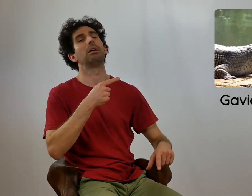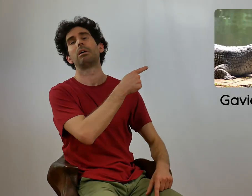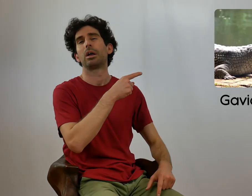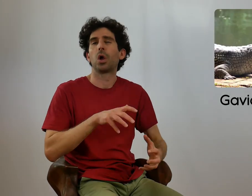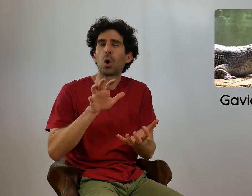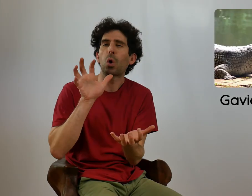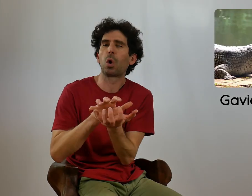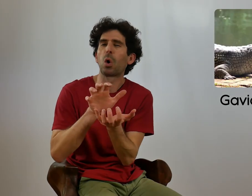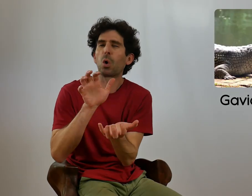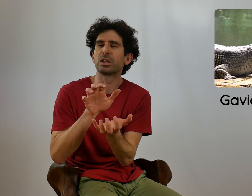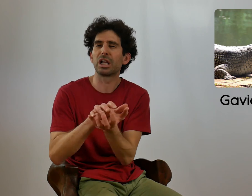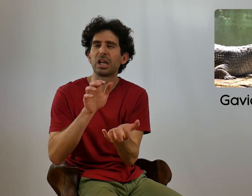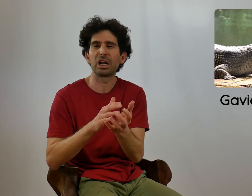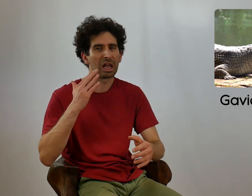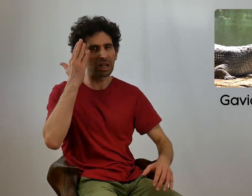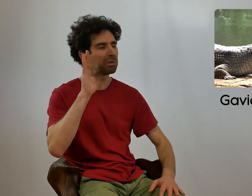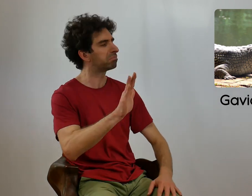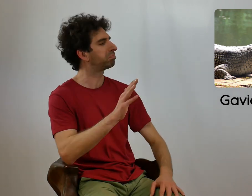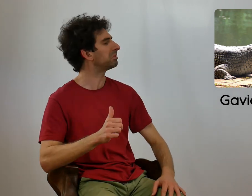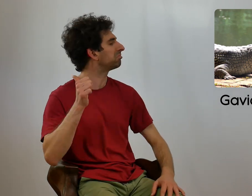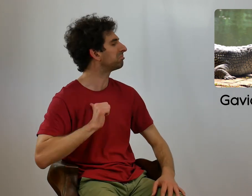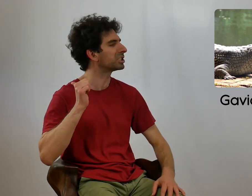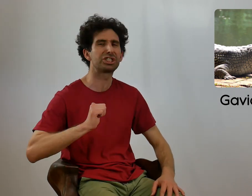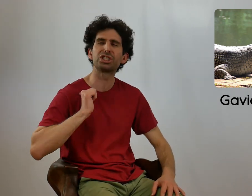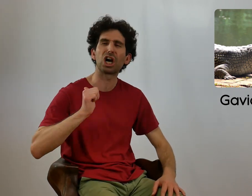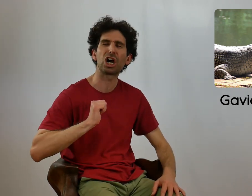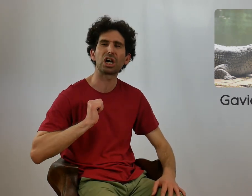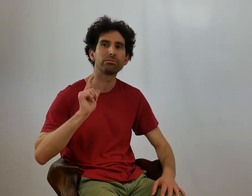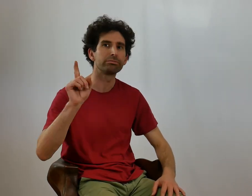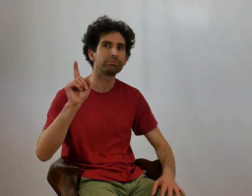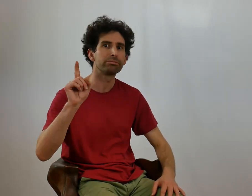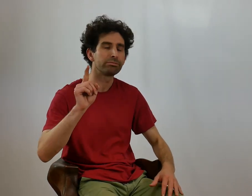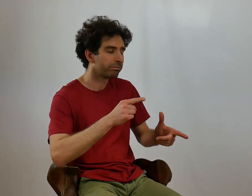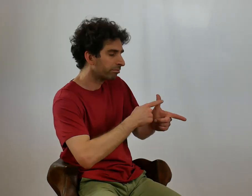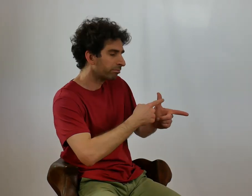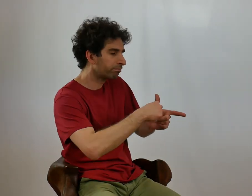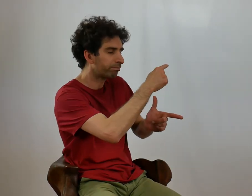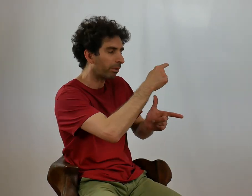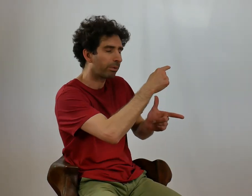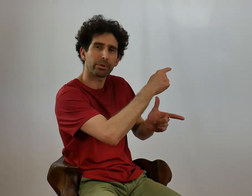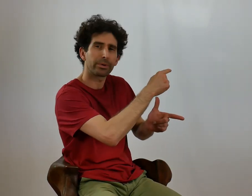Ah, c'est un crocodile, un animal méchant. Attention, me voilà au sommet de la courbe.